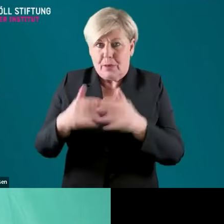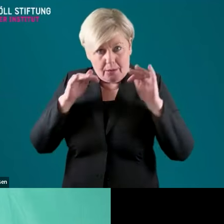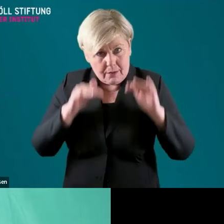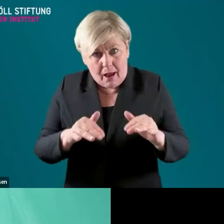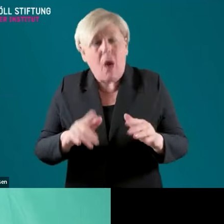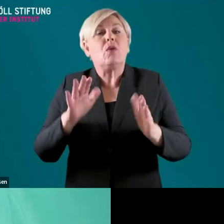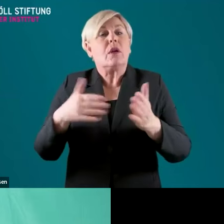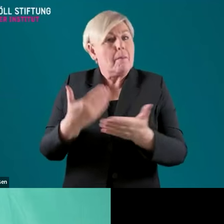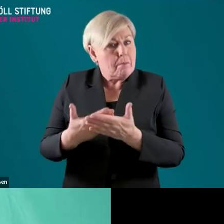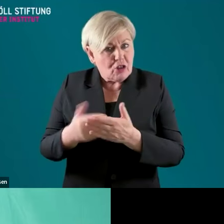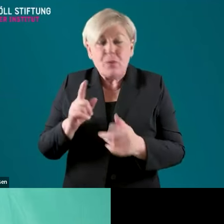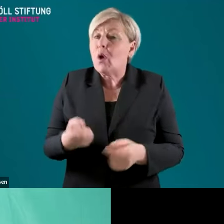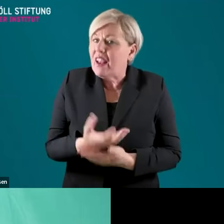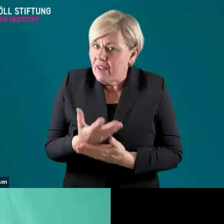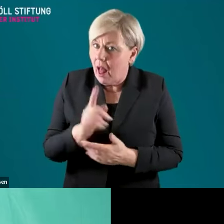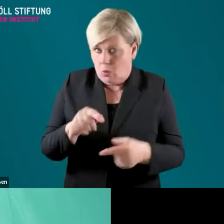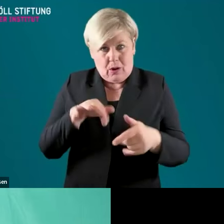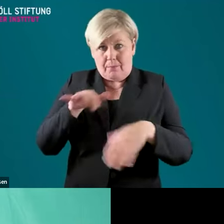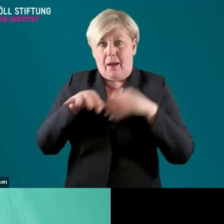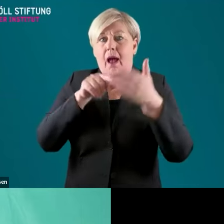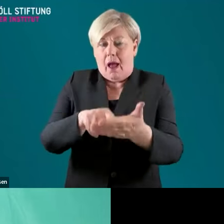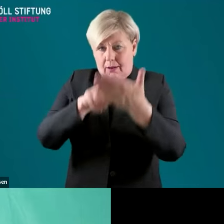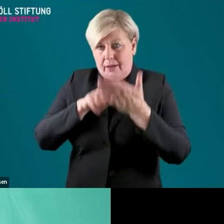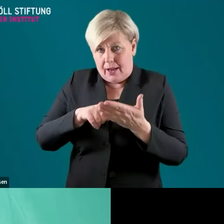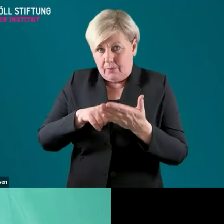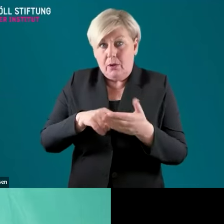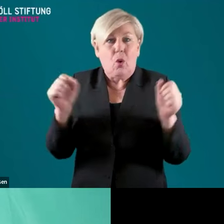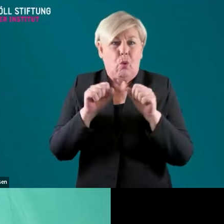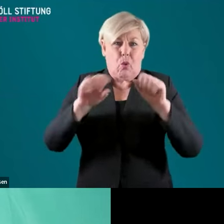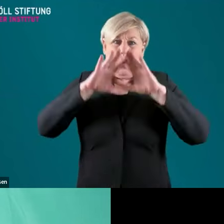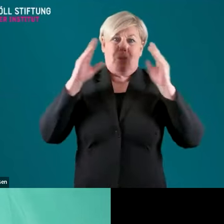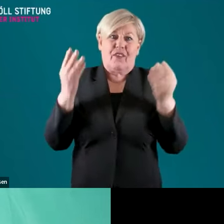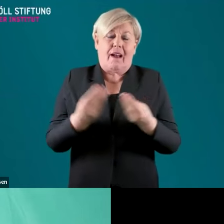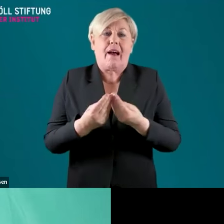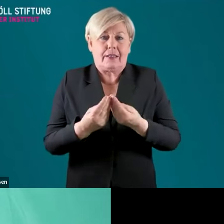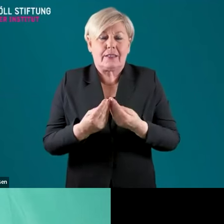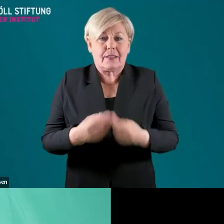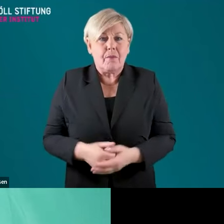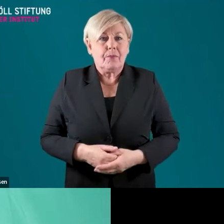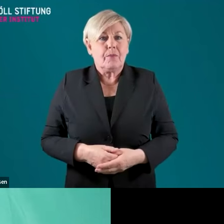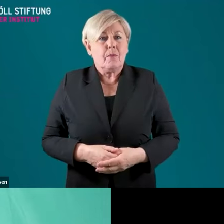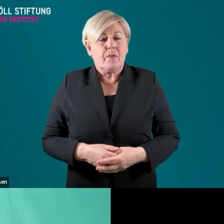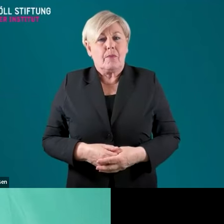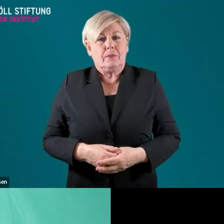auch da sind die Quellen auch jeweils angegeben, also ein sehr umfangreicher Quellenfundus in dem Diskursatlas,